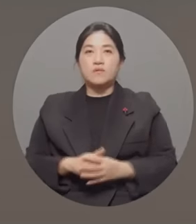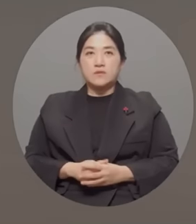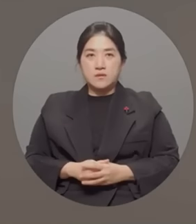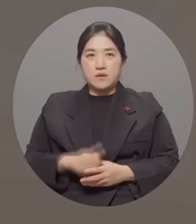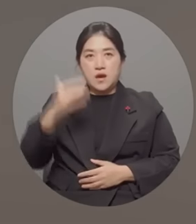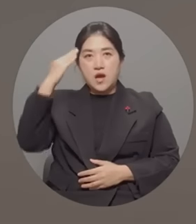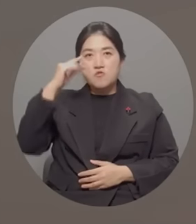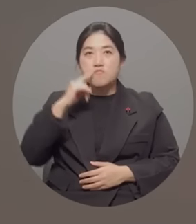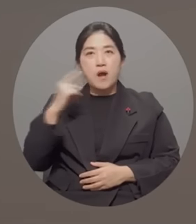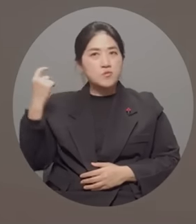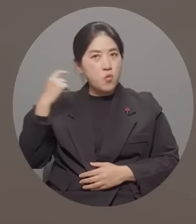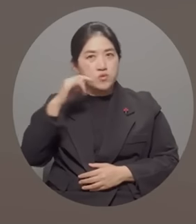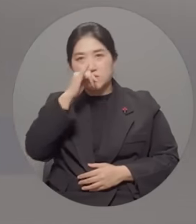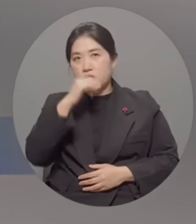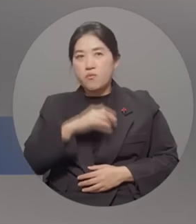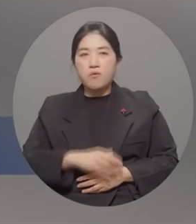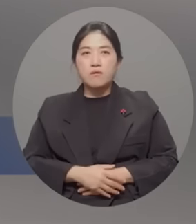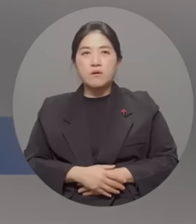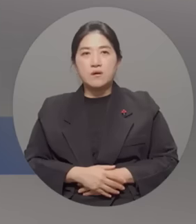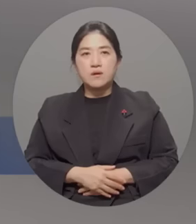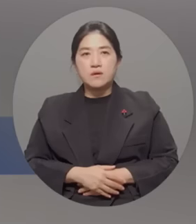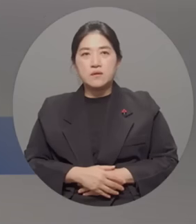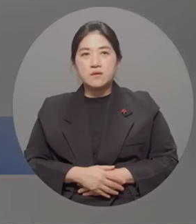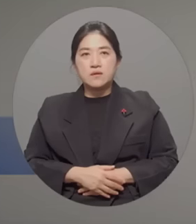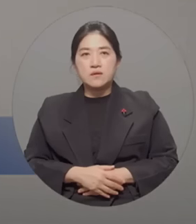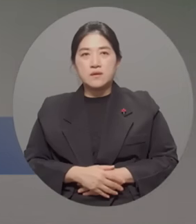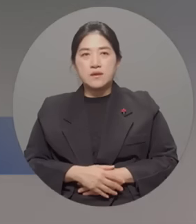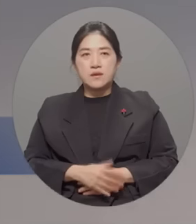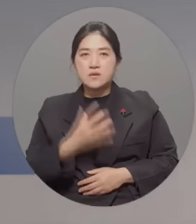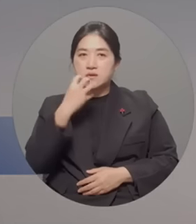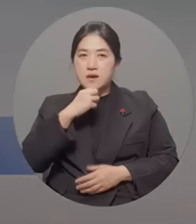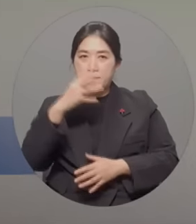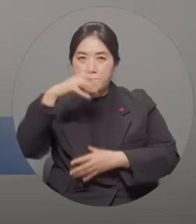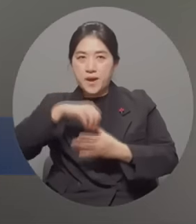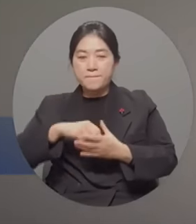걸렸습니다. 우리 말도 들려옵니다.